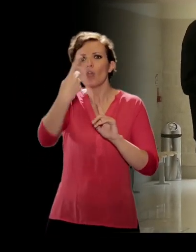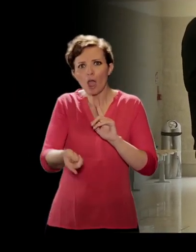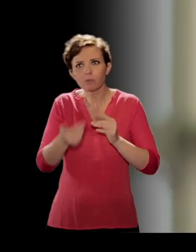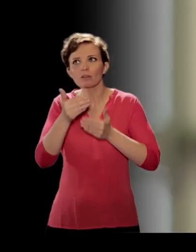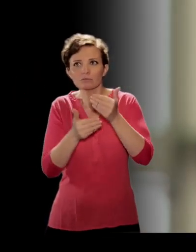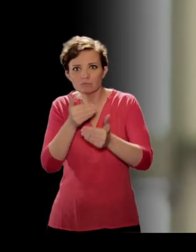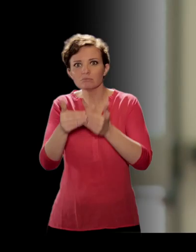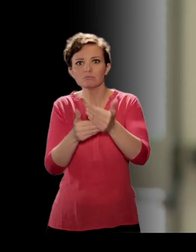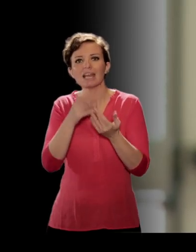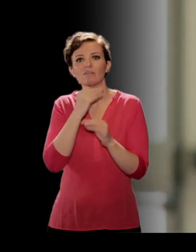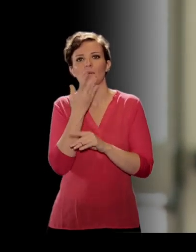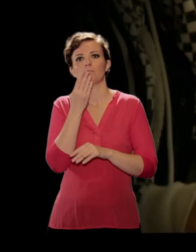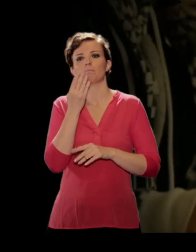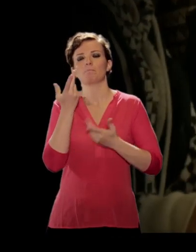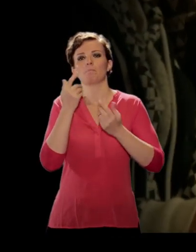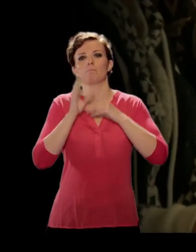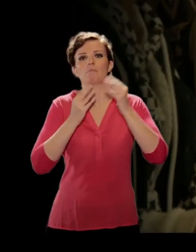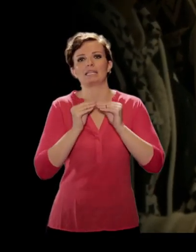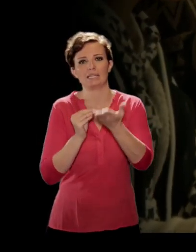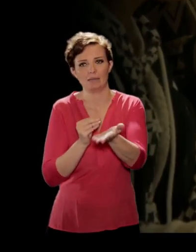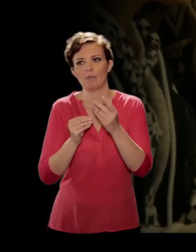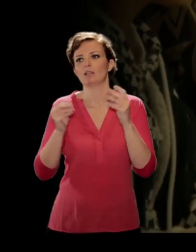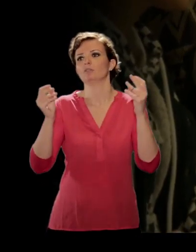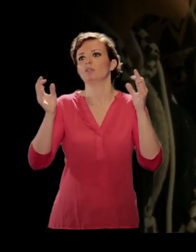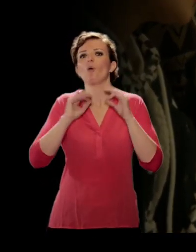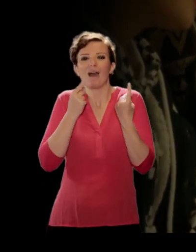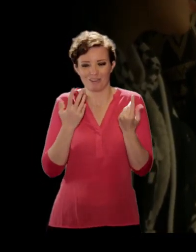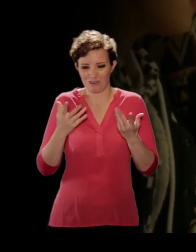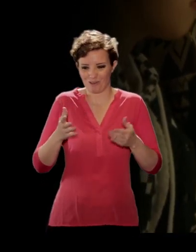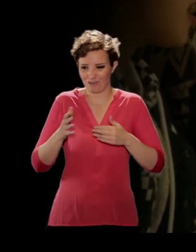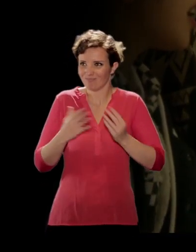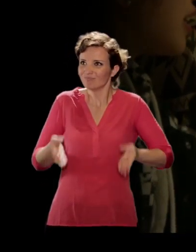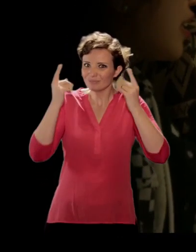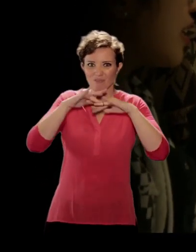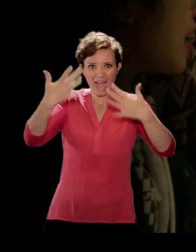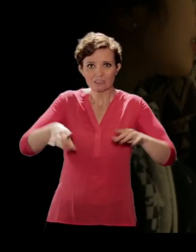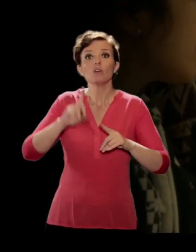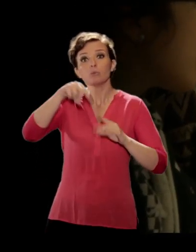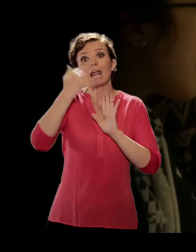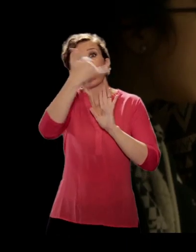Quindi anche i costi di manutenzione durante la vita utile dell'opera, e i costi di smaltimento finale